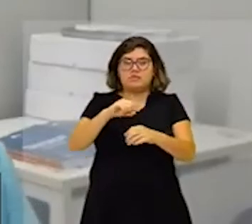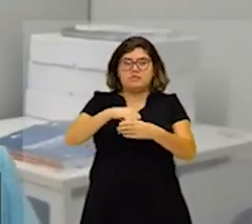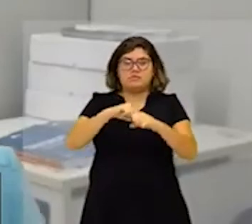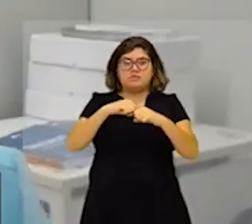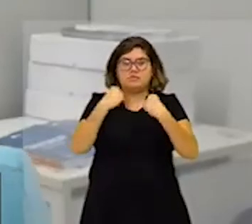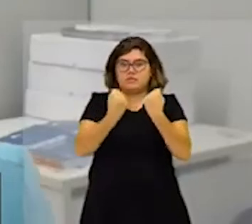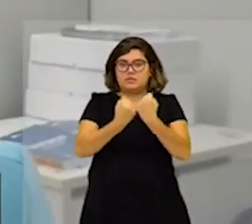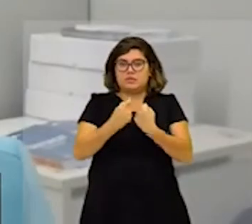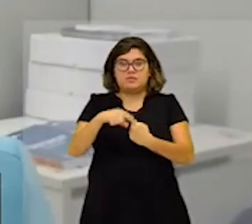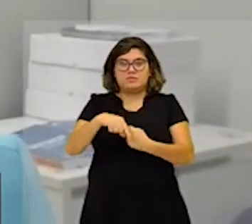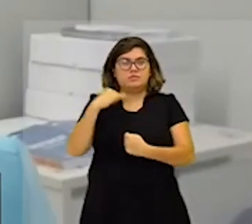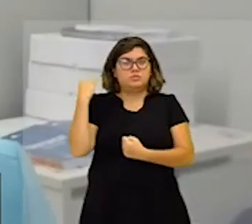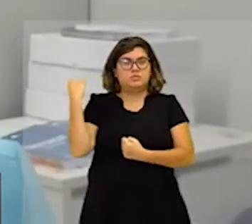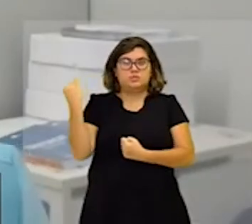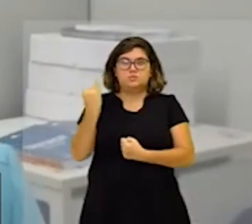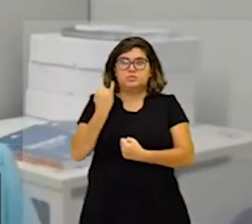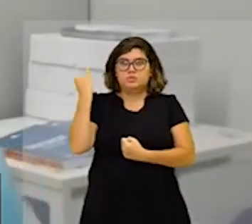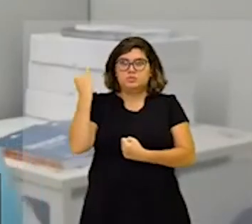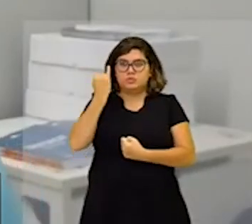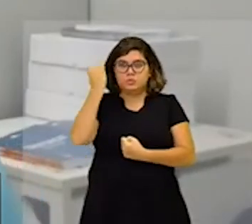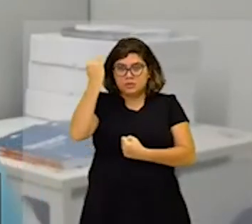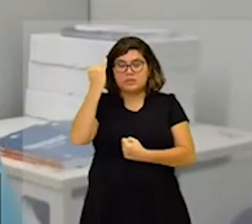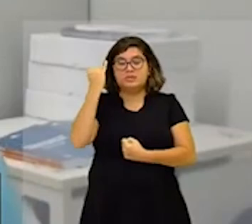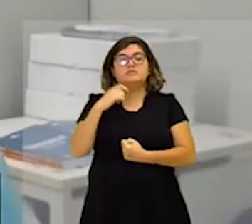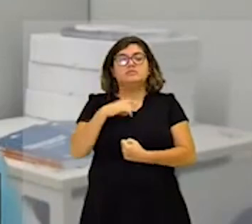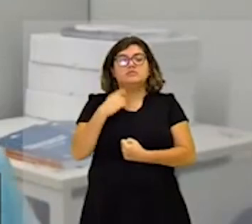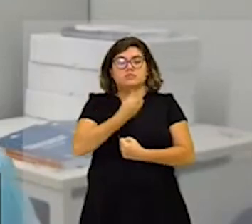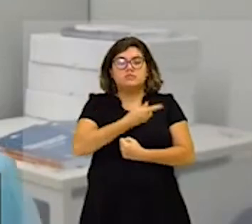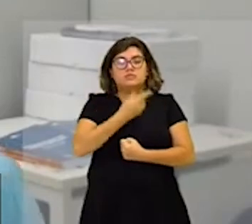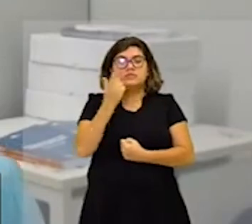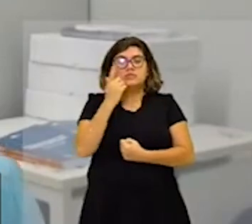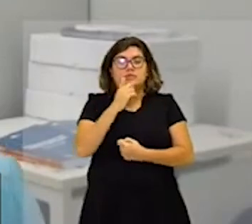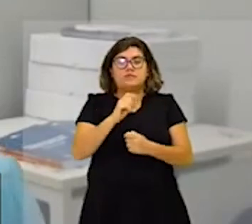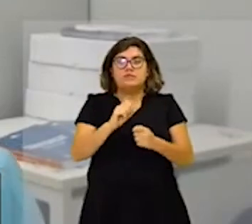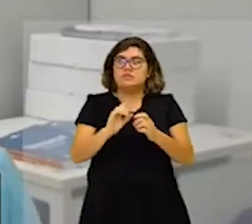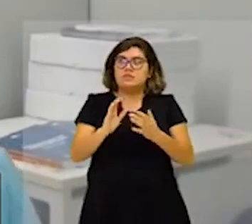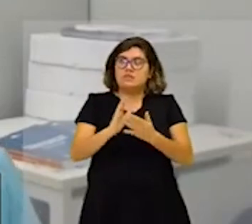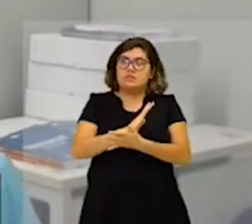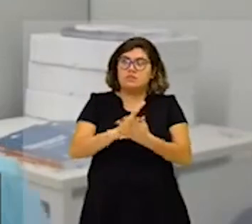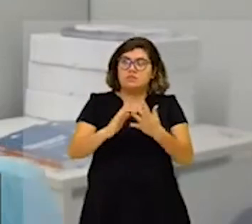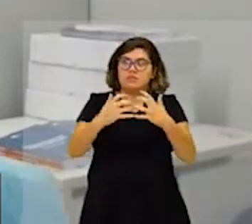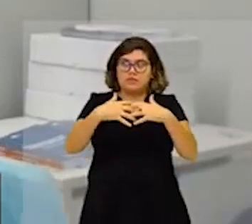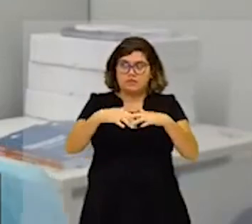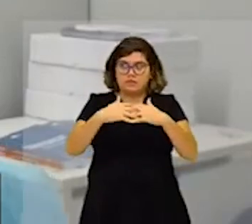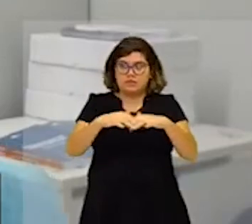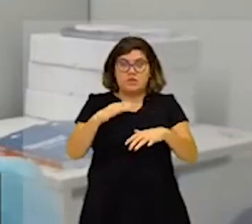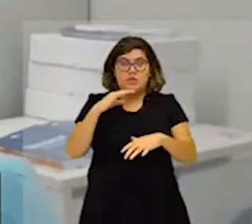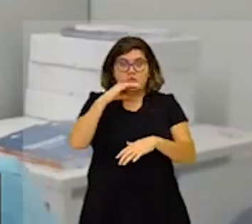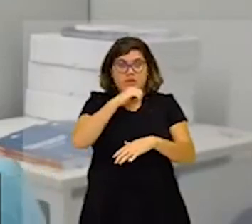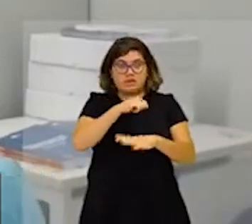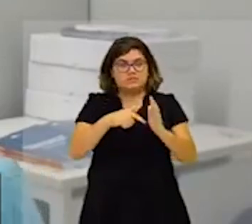importante trazendo ele alguns pontos algumas reflexões e eu acho que traseira se você reflexões